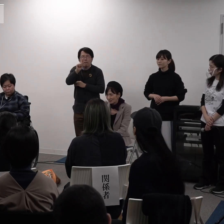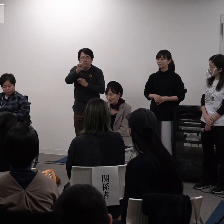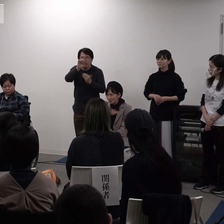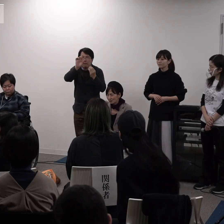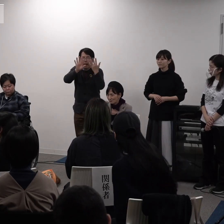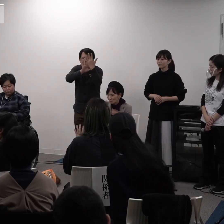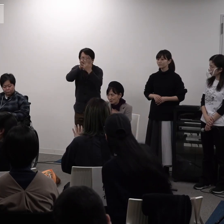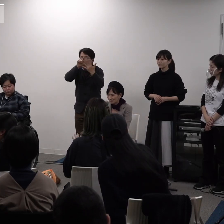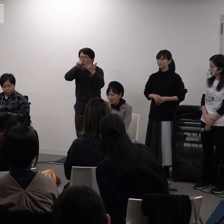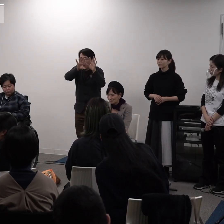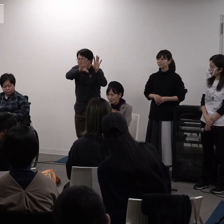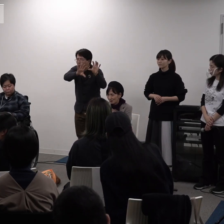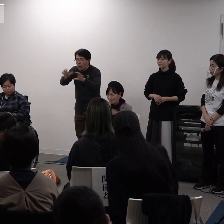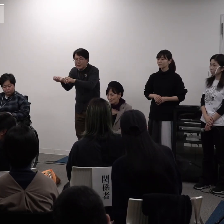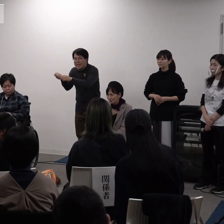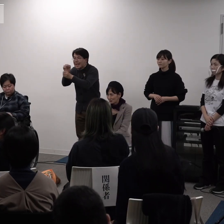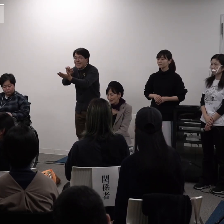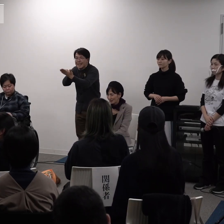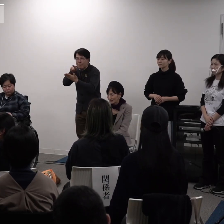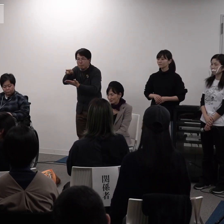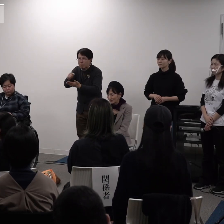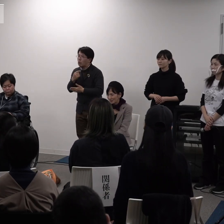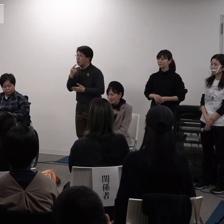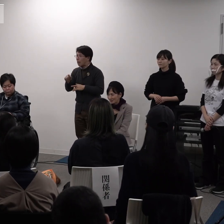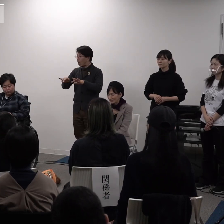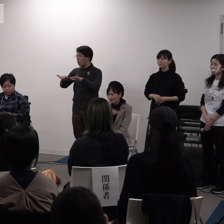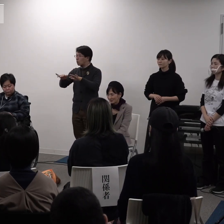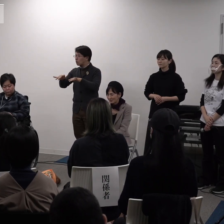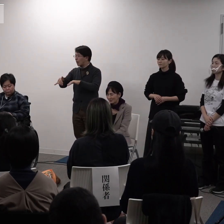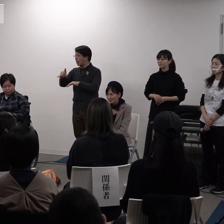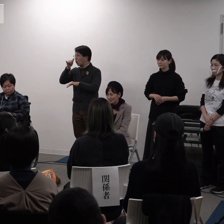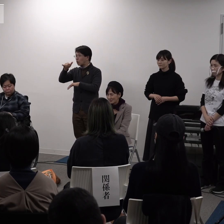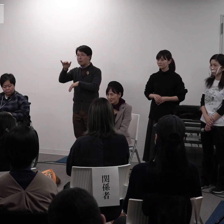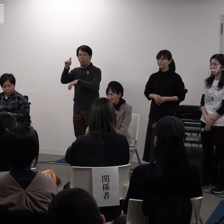そしてもう1人の人はコンピュータ が得意な若い子だったので